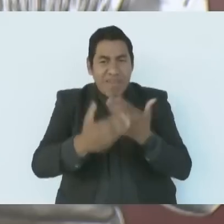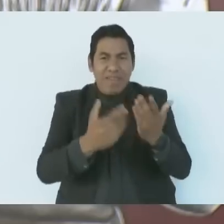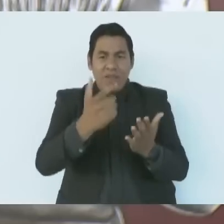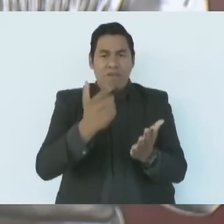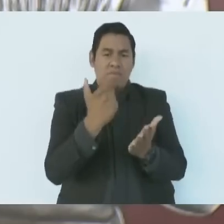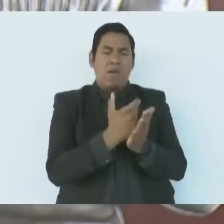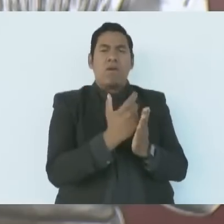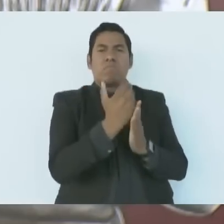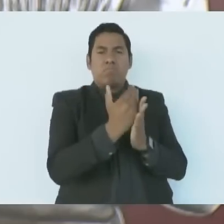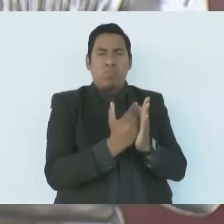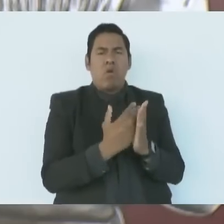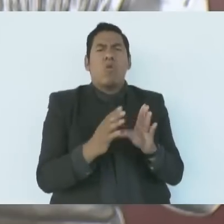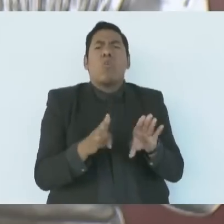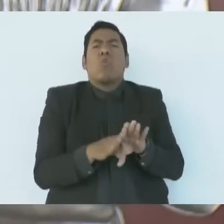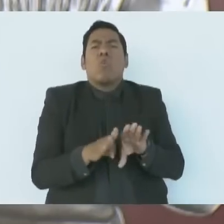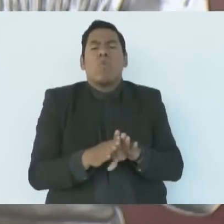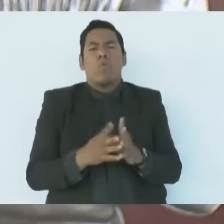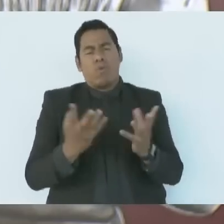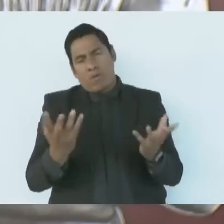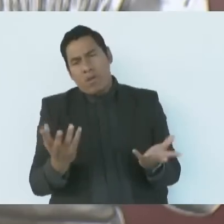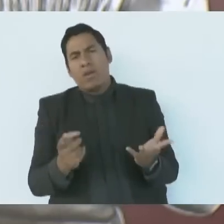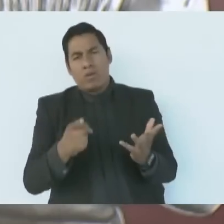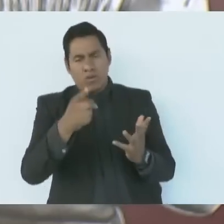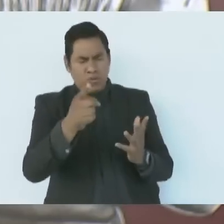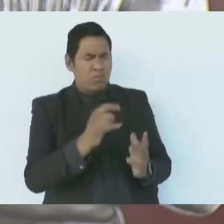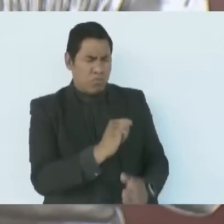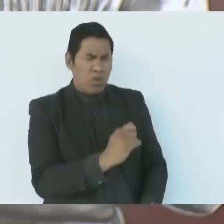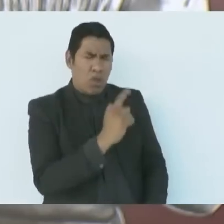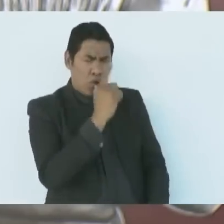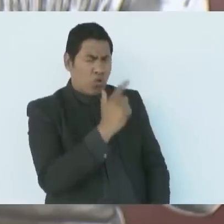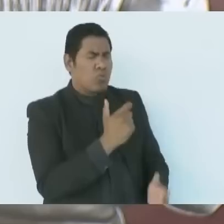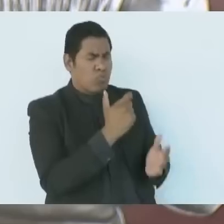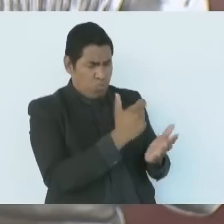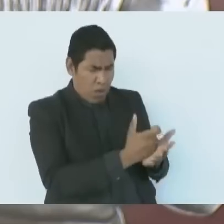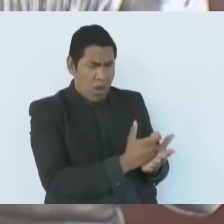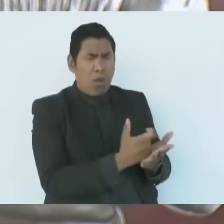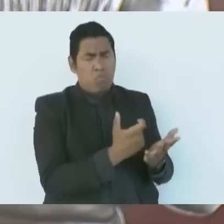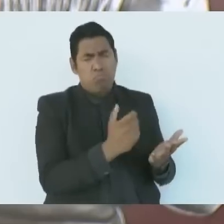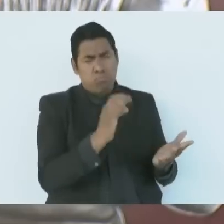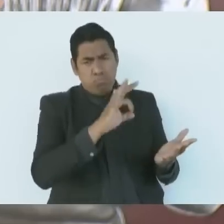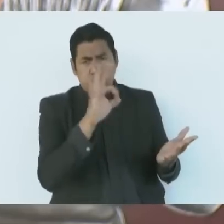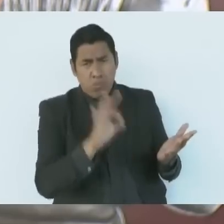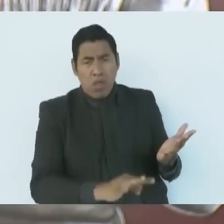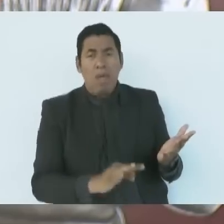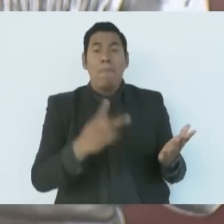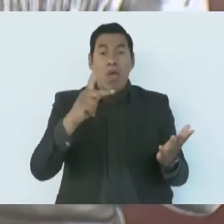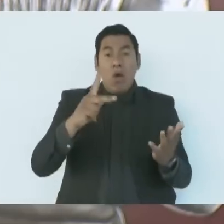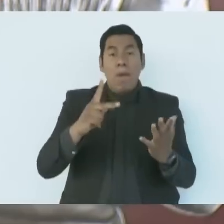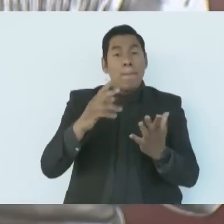parte de su consumo va a venir de lo que se capte del sol directamente y eso va a